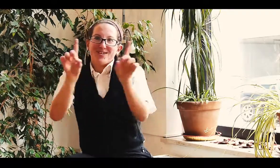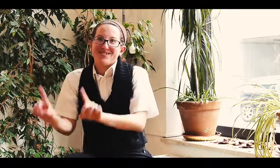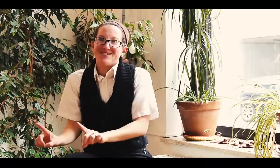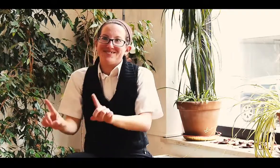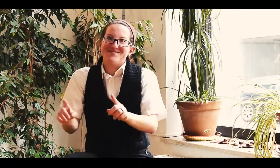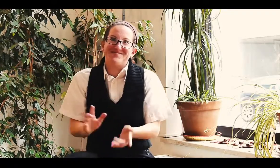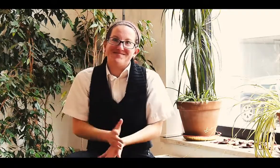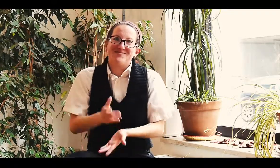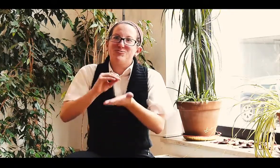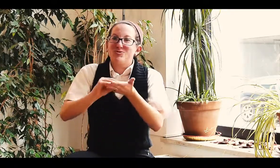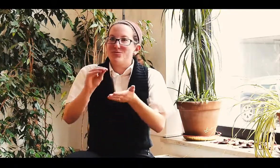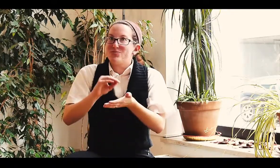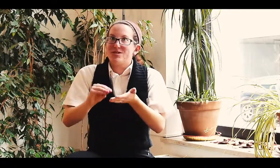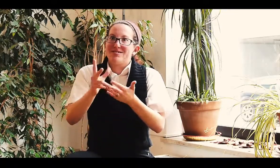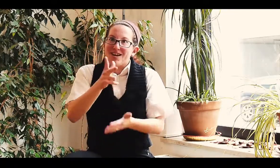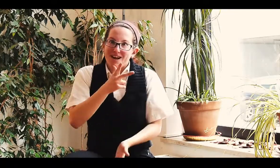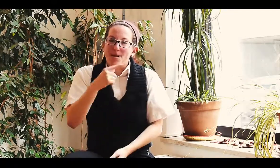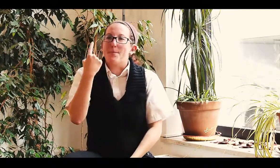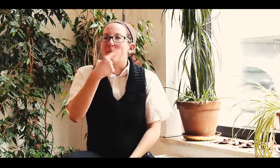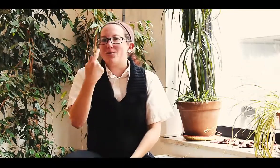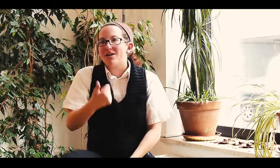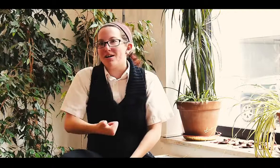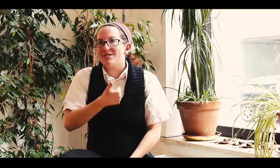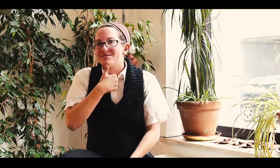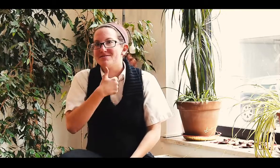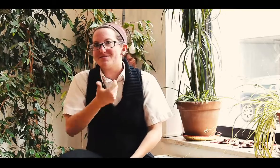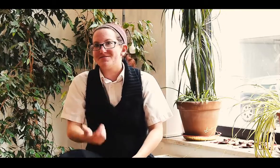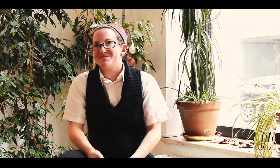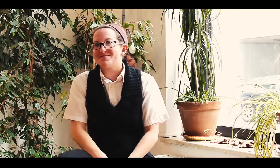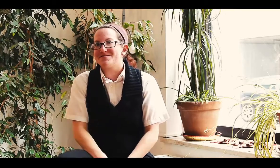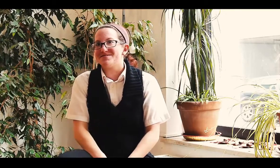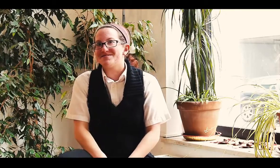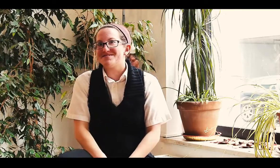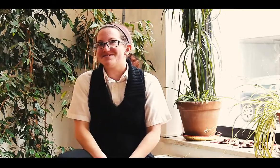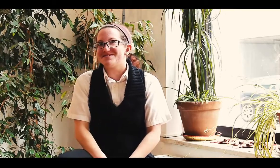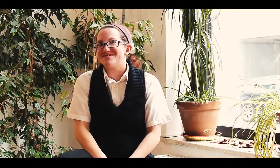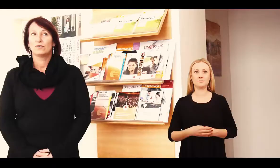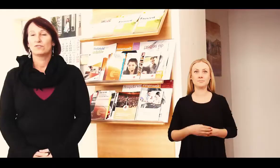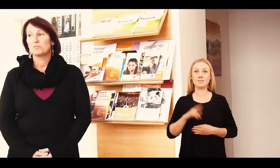Er antwortete: J"a, du hast bestanden." Schriftlich habe eine Drei bekommen, mündlich eine Eins.